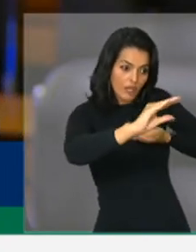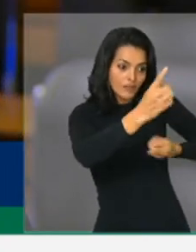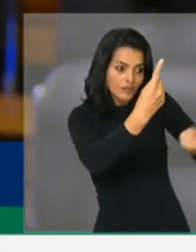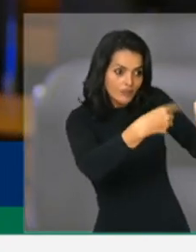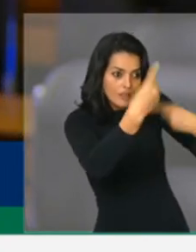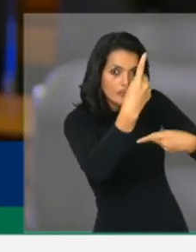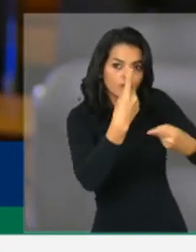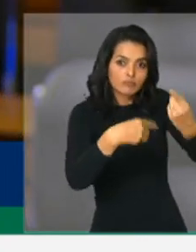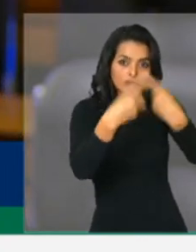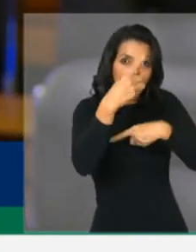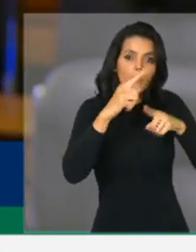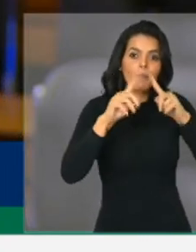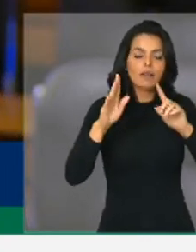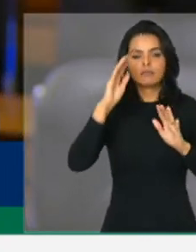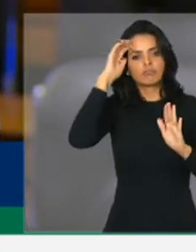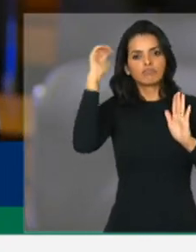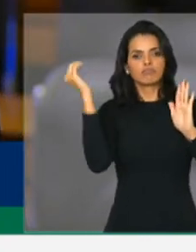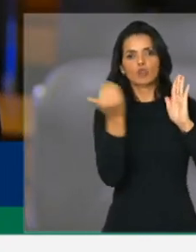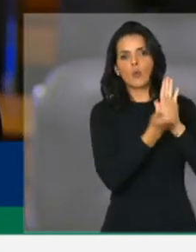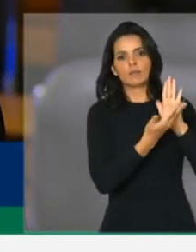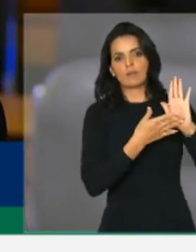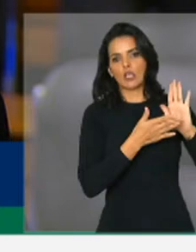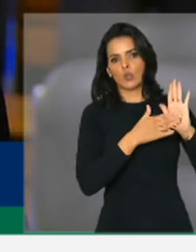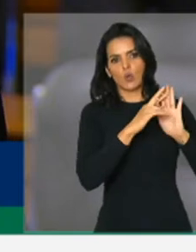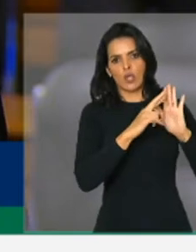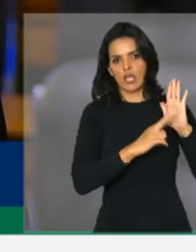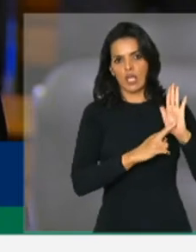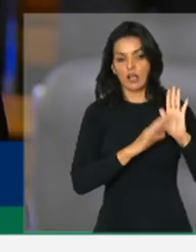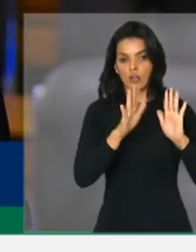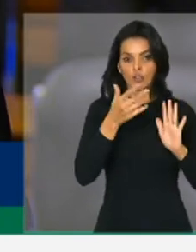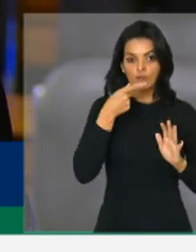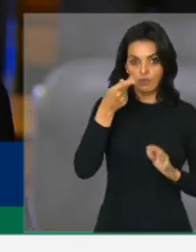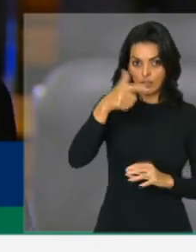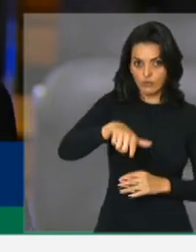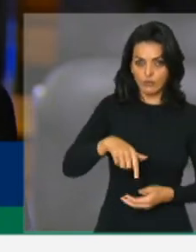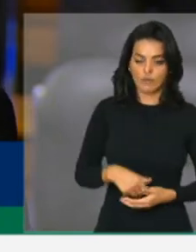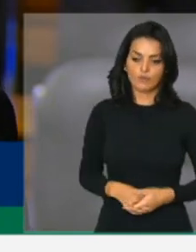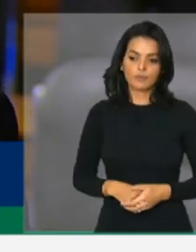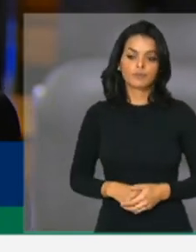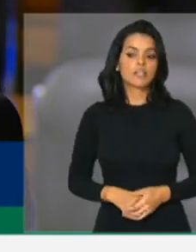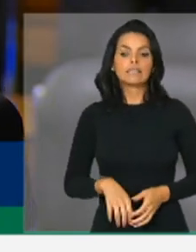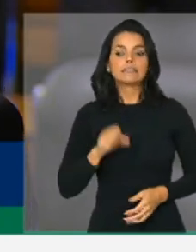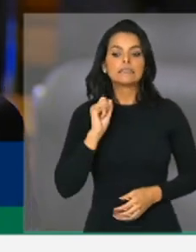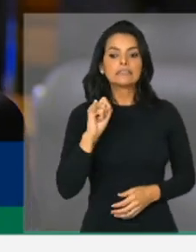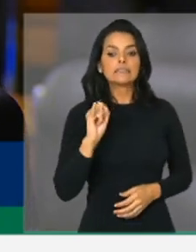EMPRESAS QUE NÃO PAGAM ESTAMOS DANDO UM PÀSSIMO EXEMPLO PARA O DESENVOLVIMENTO REGIONAL E PARA OS EMPREENDEDORES. E AS EMPRESAS QUE TÊM RECURSOS PEGOS E QUE